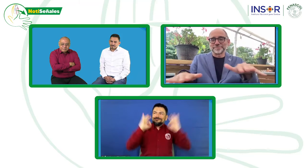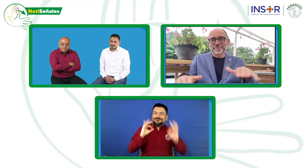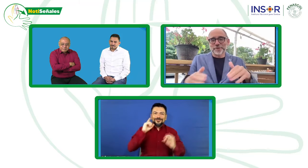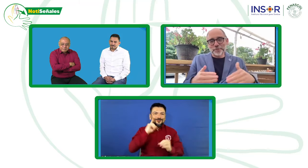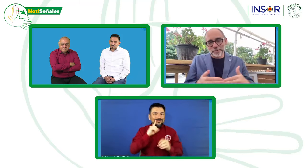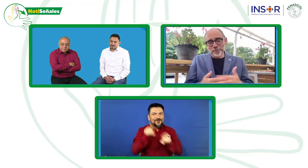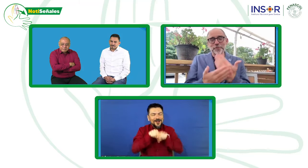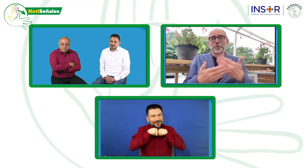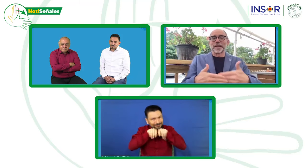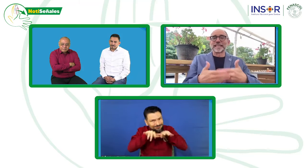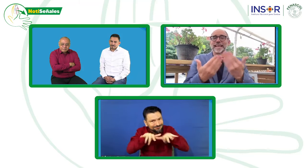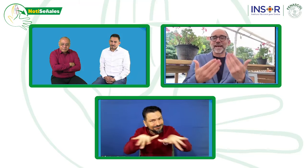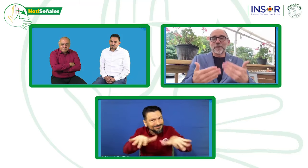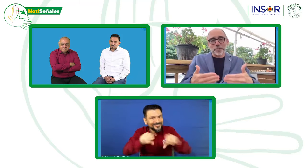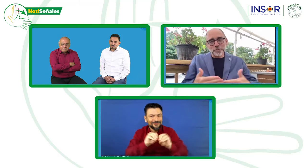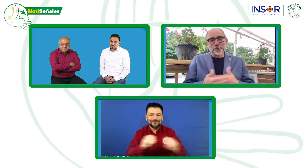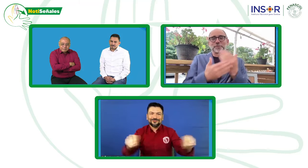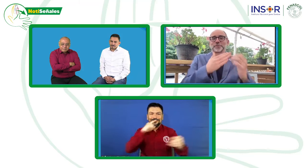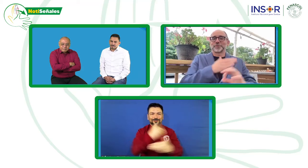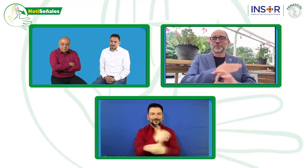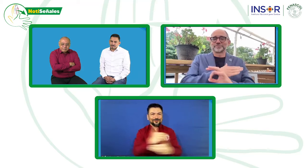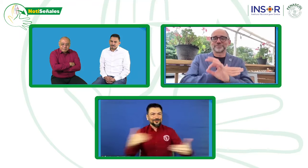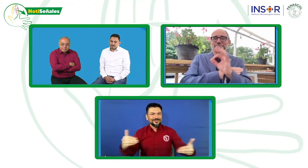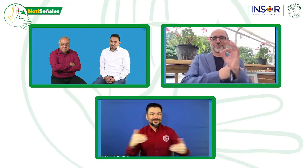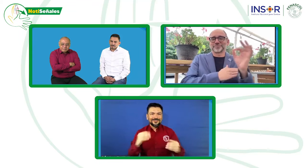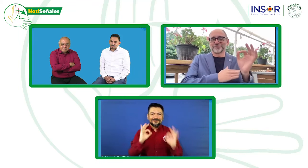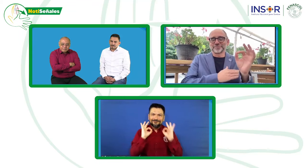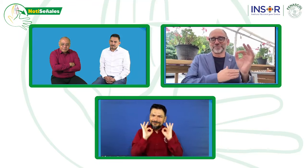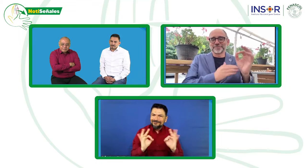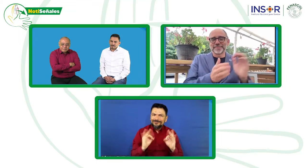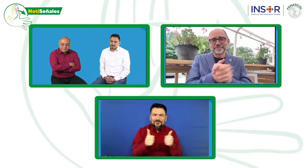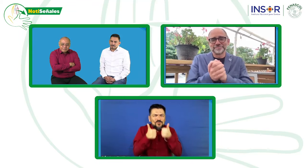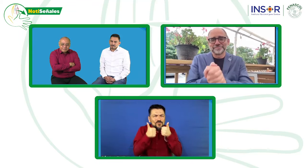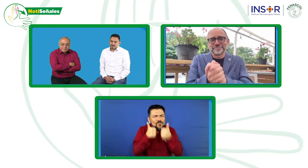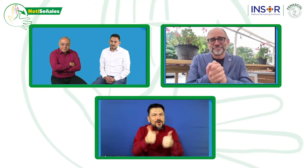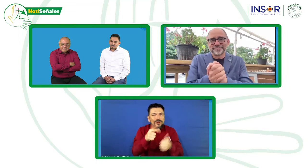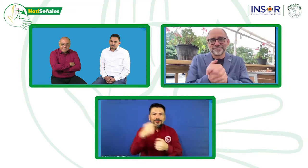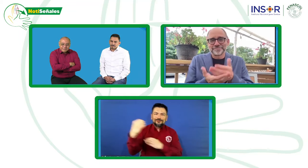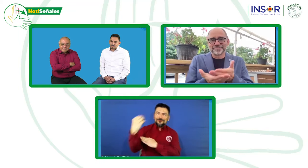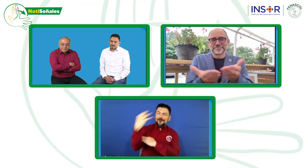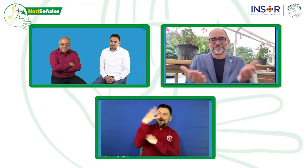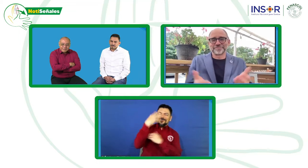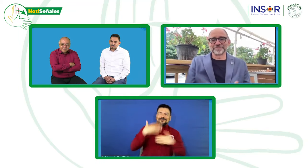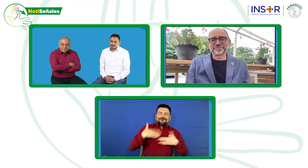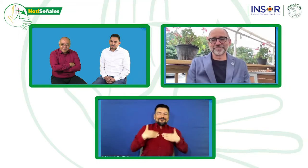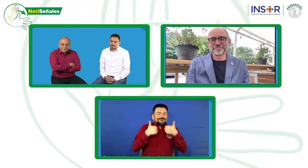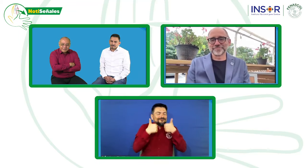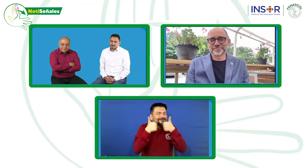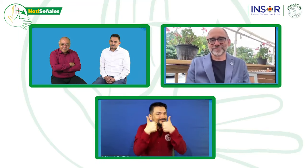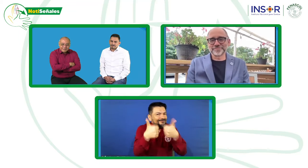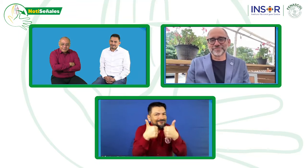como una nueva era. Un un nuevo día para mostrar esa juventud,